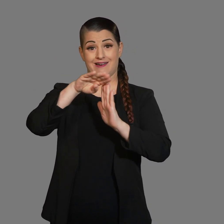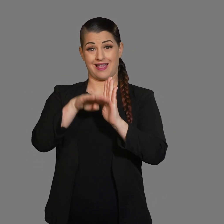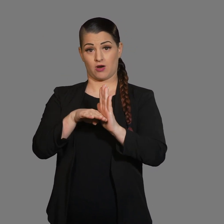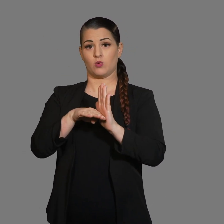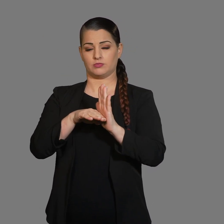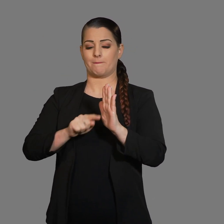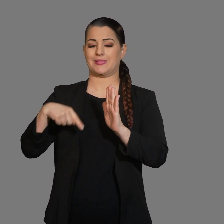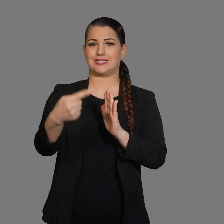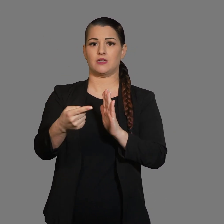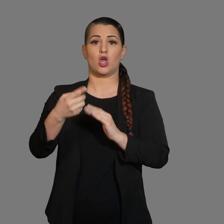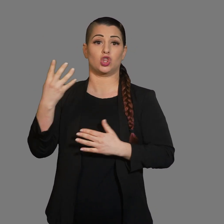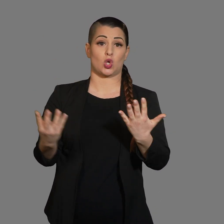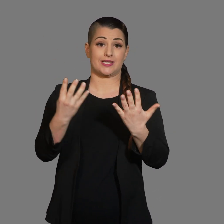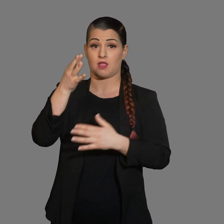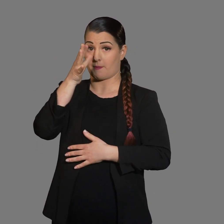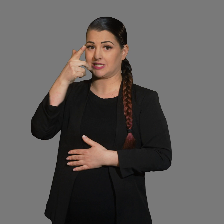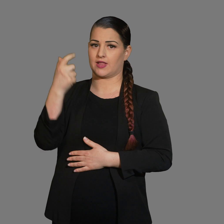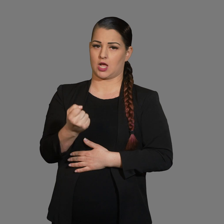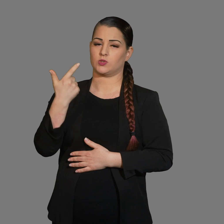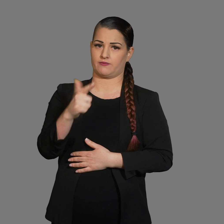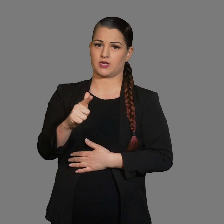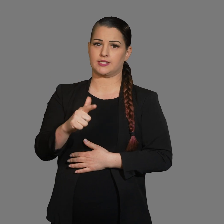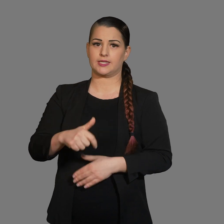Diese Regelung gilt bis am 19. April 2020.